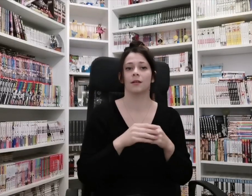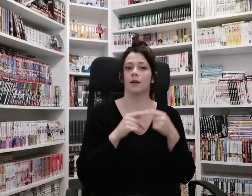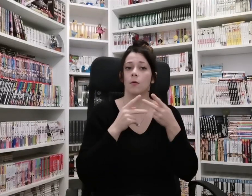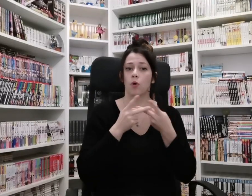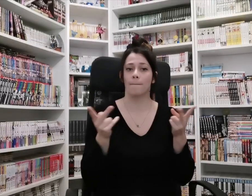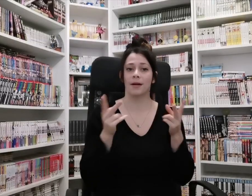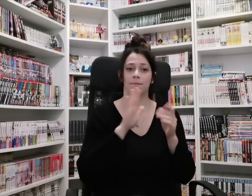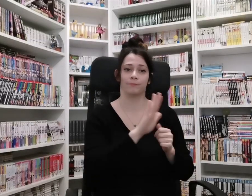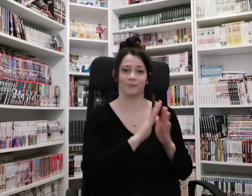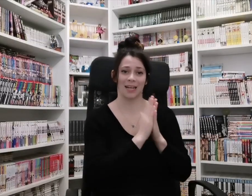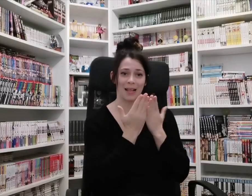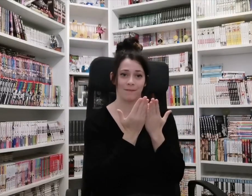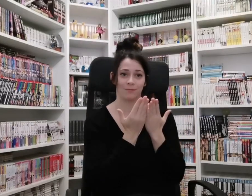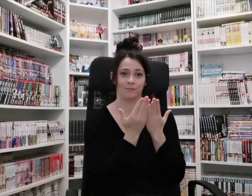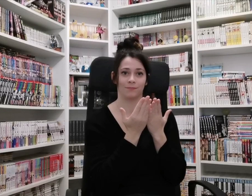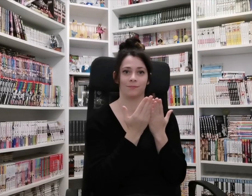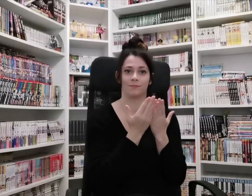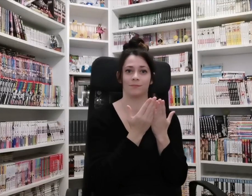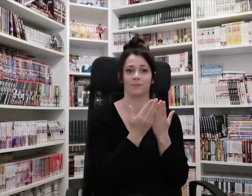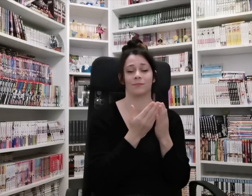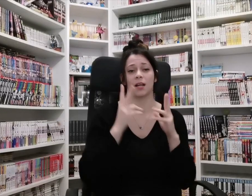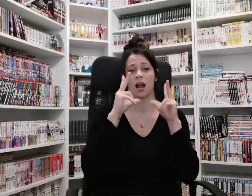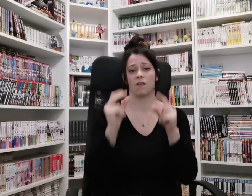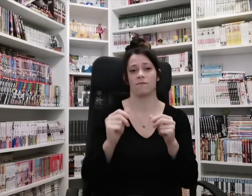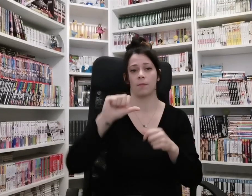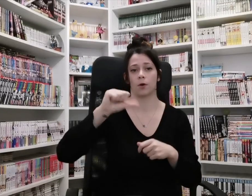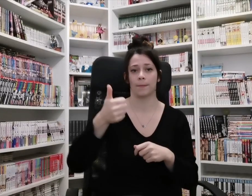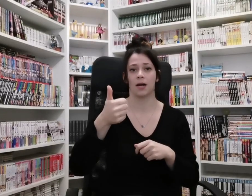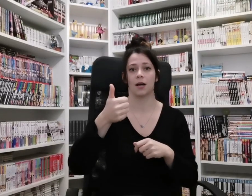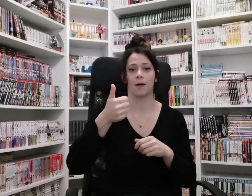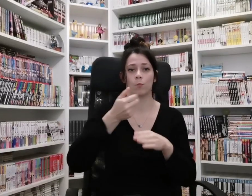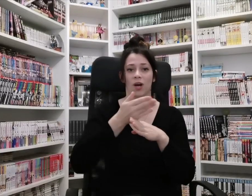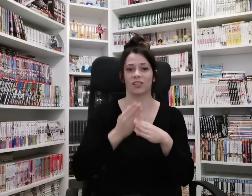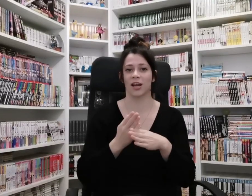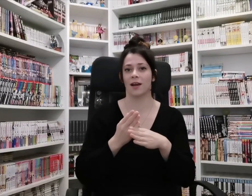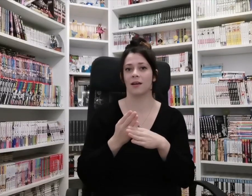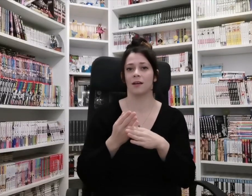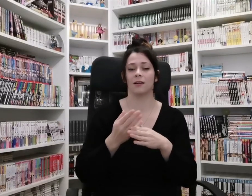La version papier… arrivera dans la première moitié…